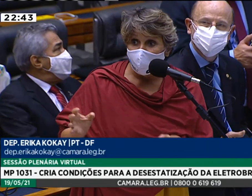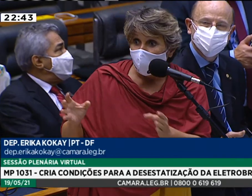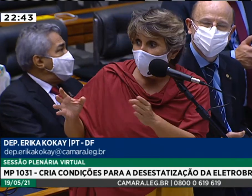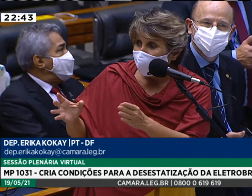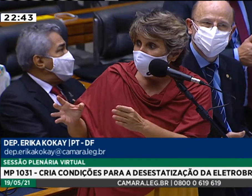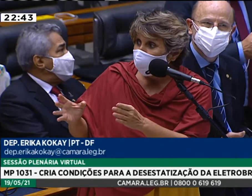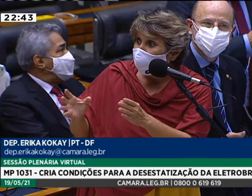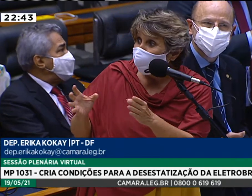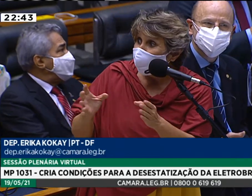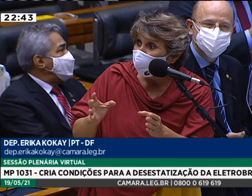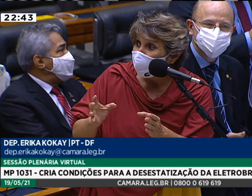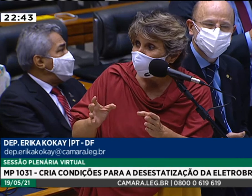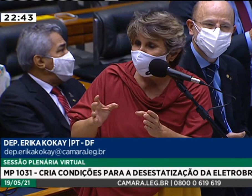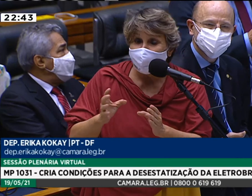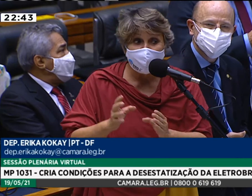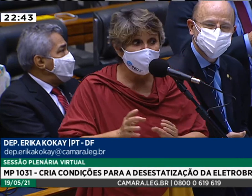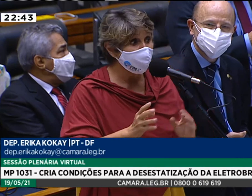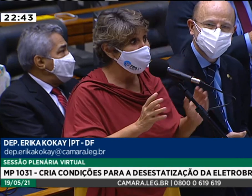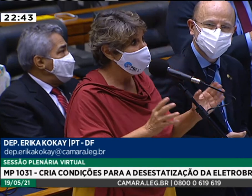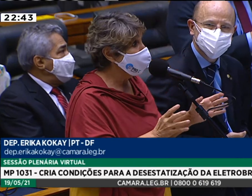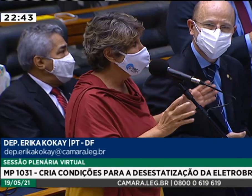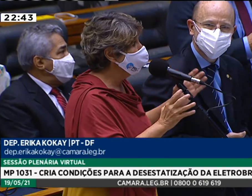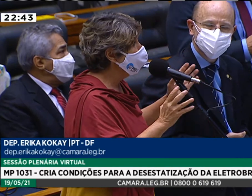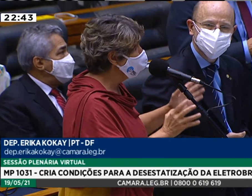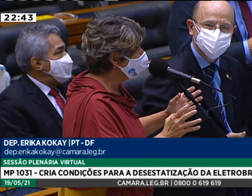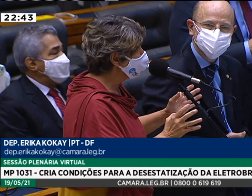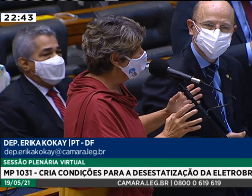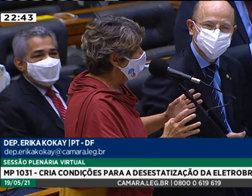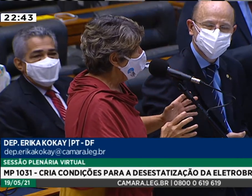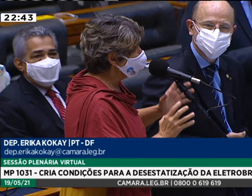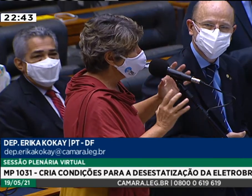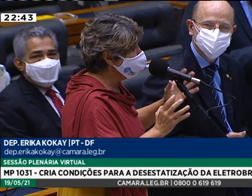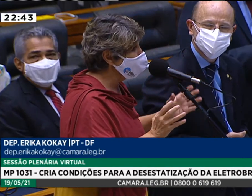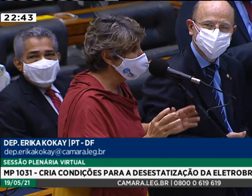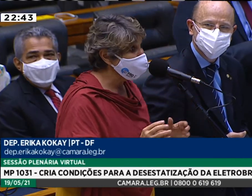FEDERALIZAÇÃO HOUVE UM ADIANTAMENTO DO VALOR DE 120 MILHÕES E DEPOIS FOI CONSTATADO QUE A EMPRESA